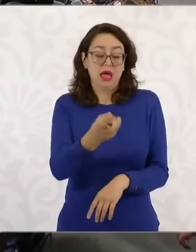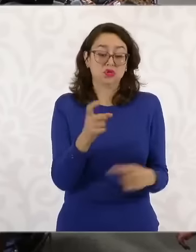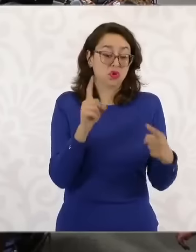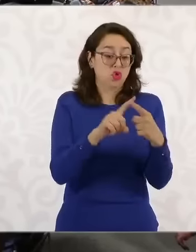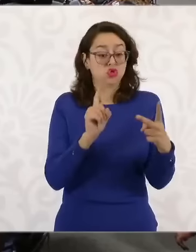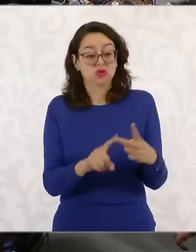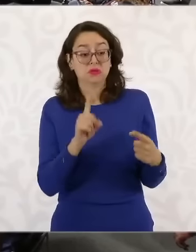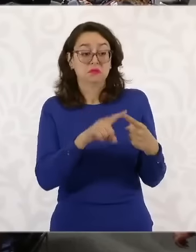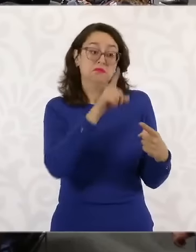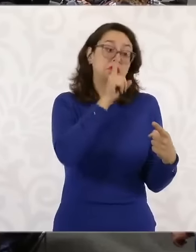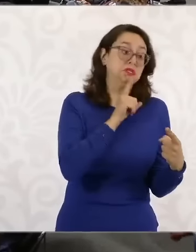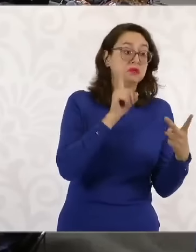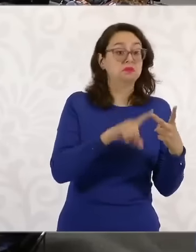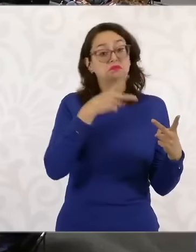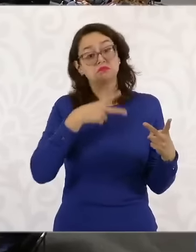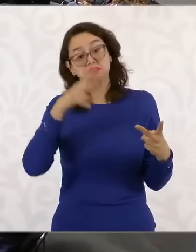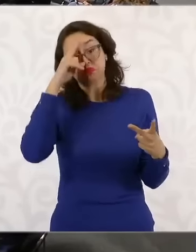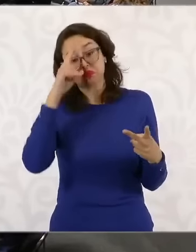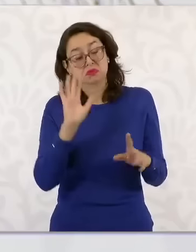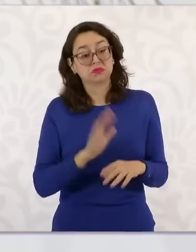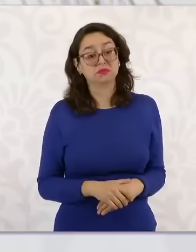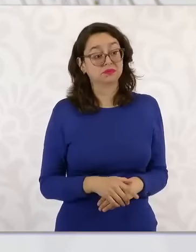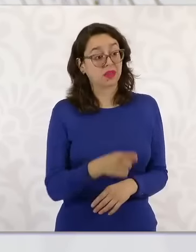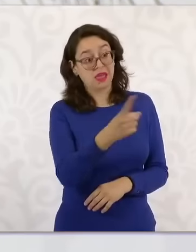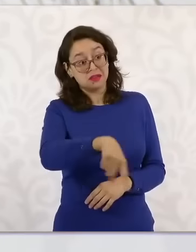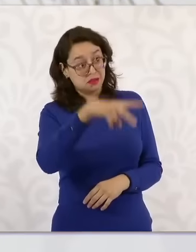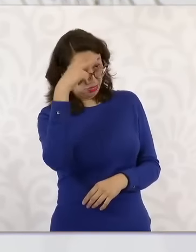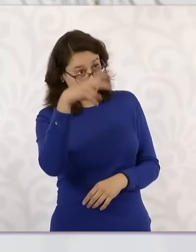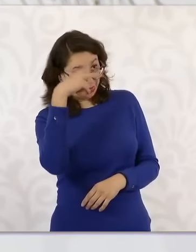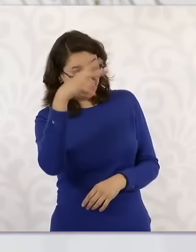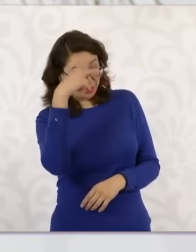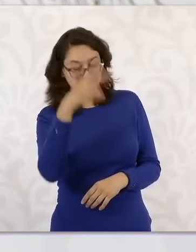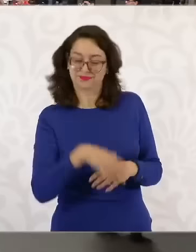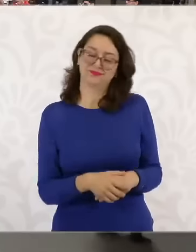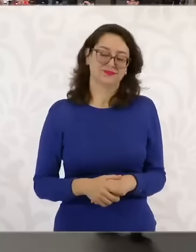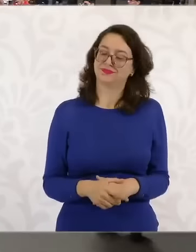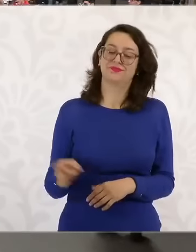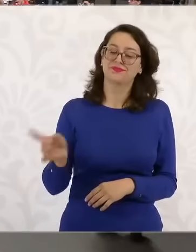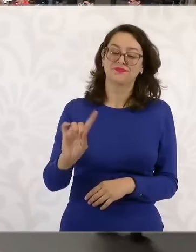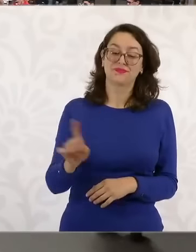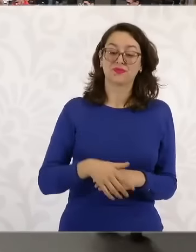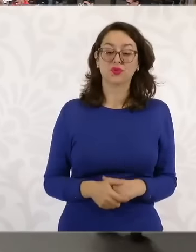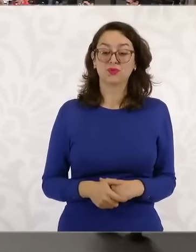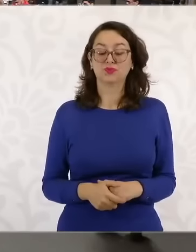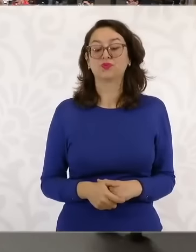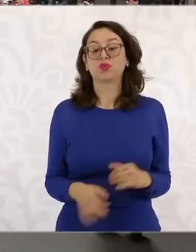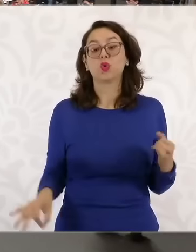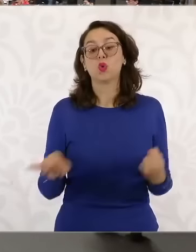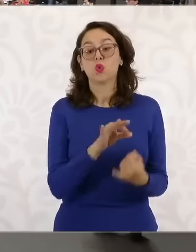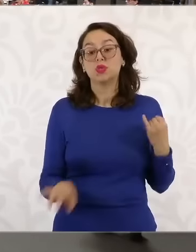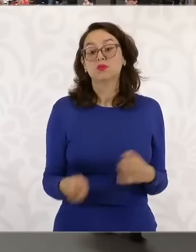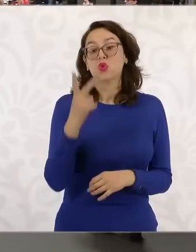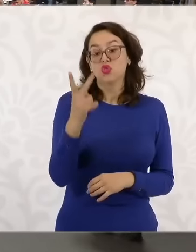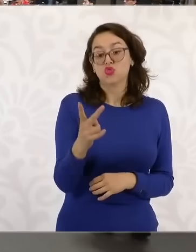que no se puede fingir demencia, ¿no? Dos últimas preguntas también para no no acaparar. Uno,